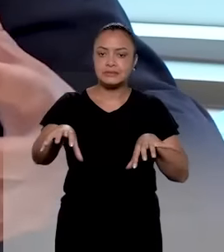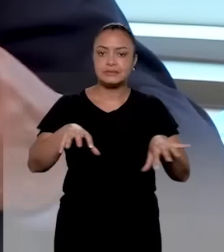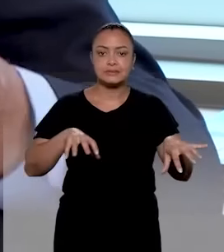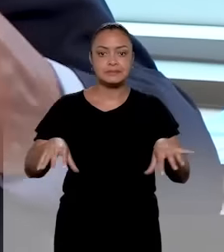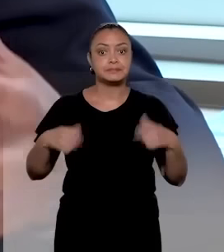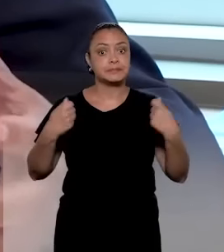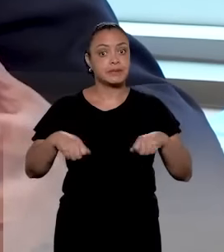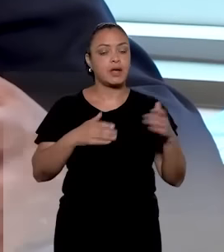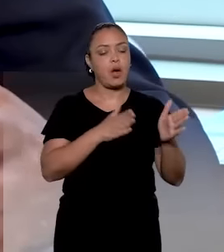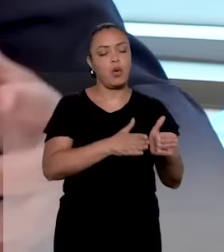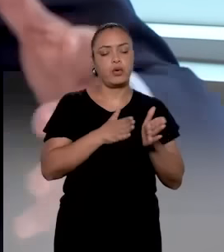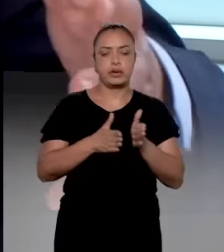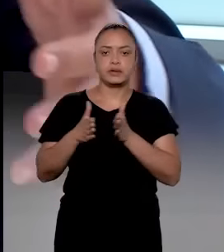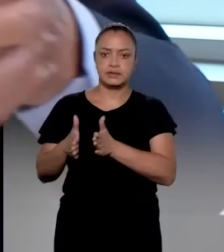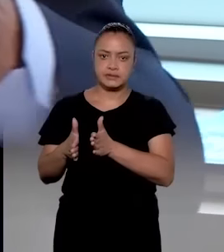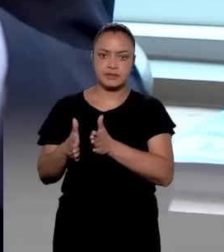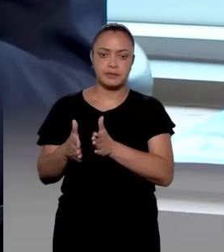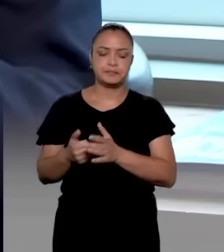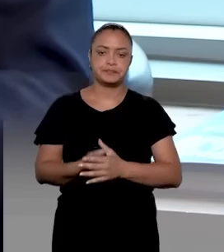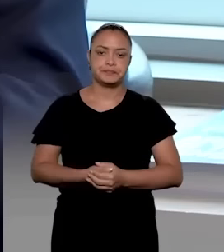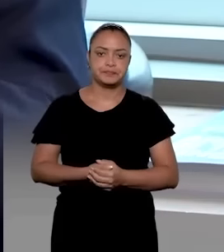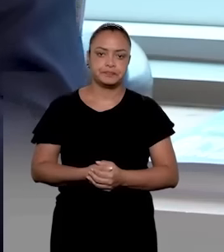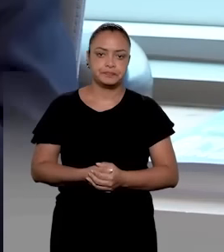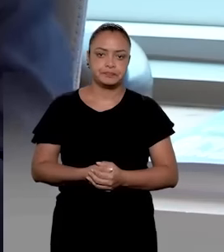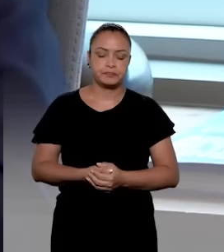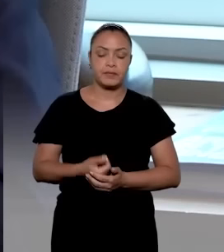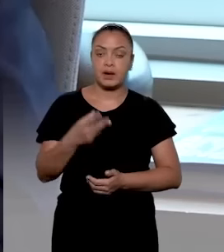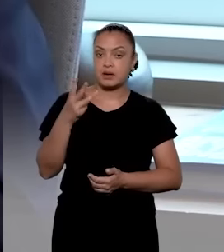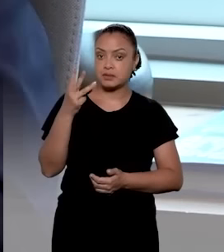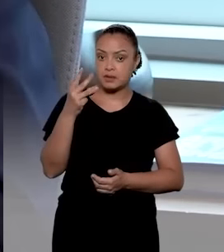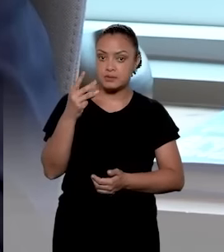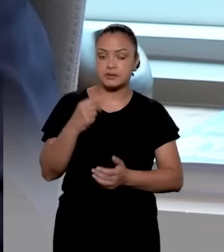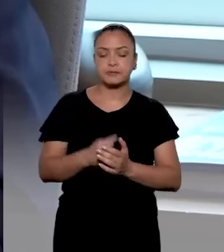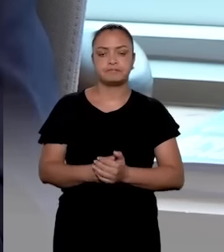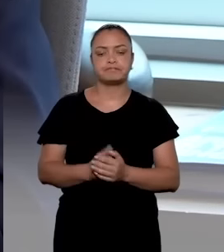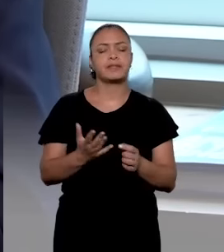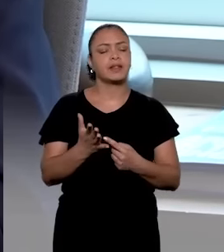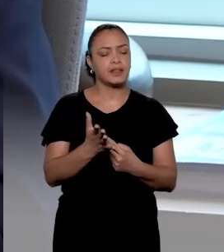disperso demais. Então, precisa organizar melhor essa produção para as coisas avançarem.